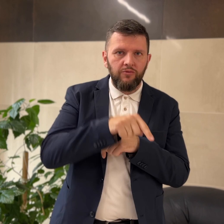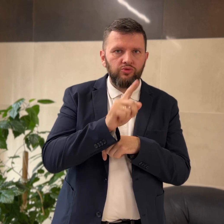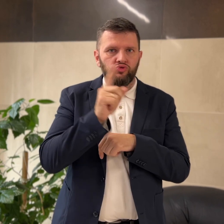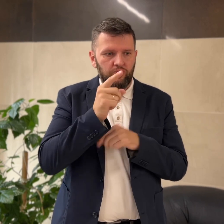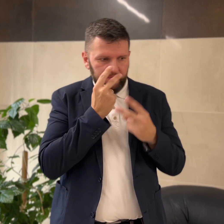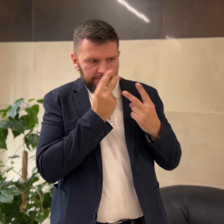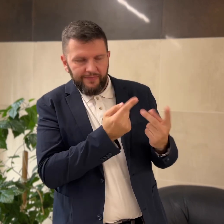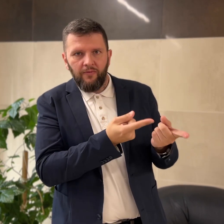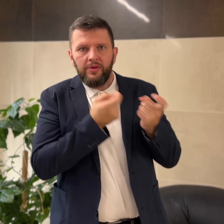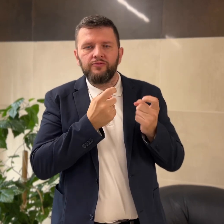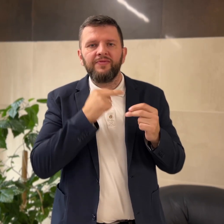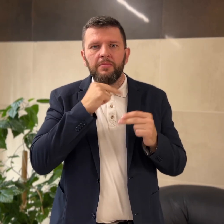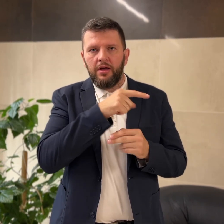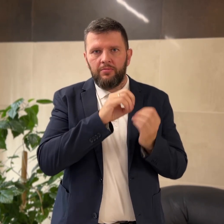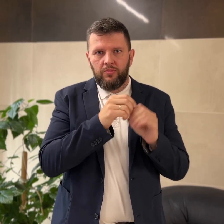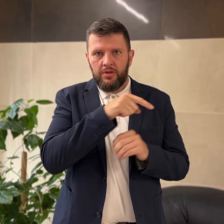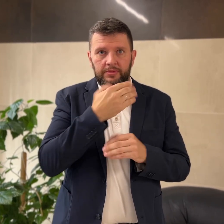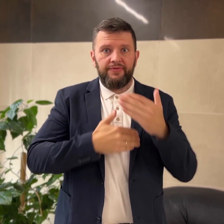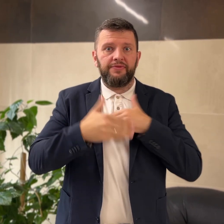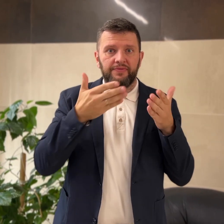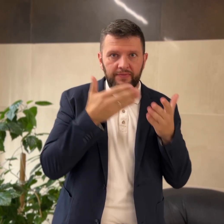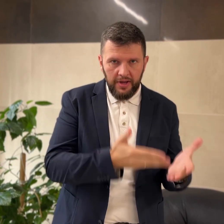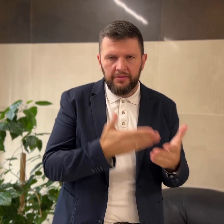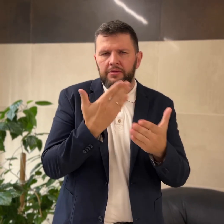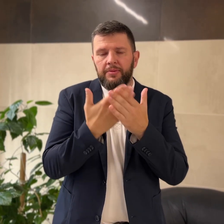это базовый ресурс, созданный для того, чтобы привлечь внимание к проблемам инвалидов.